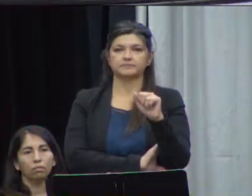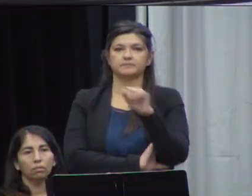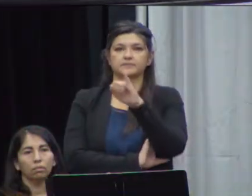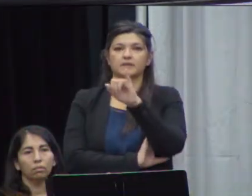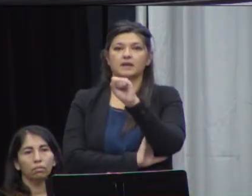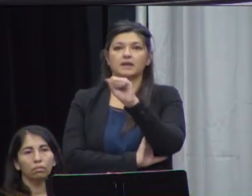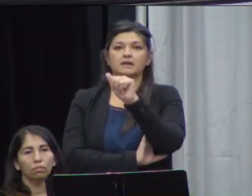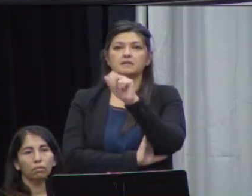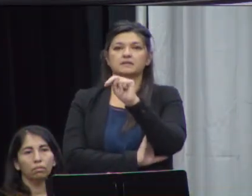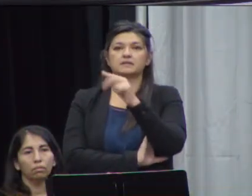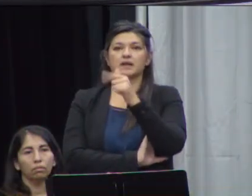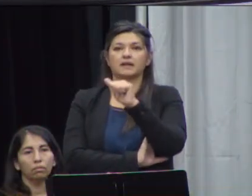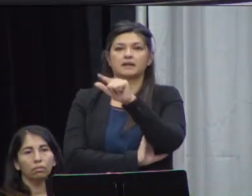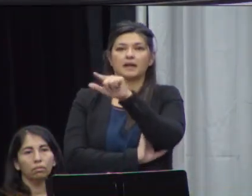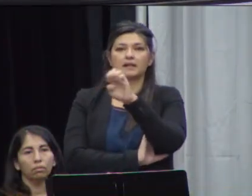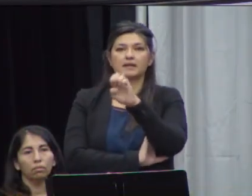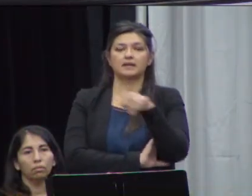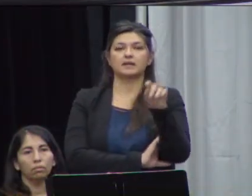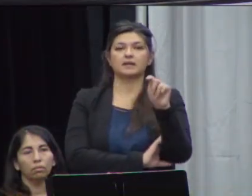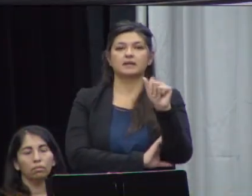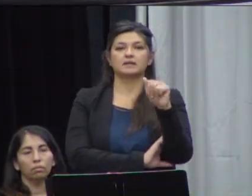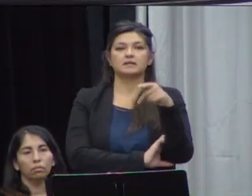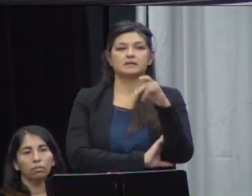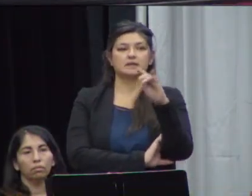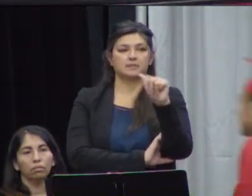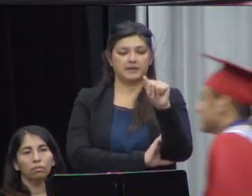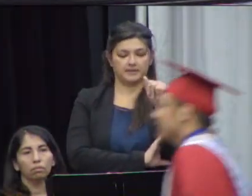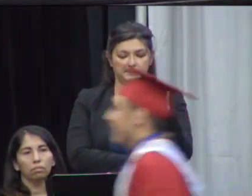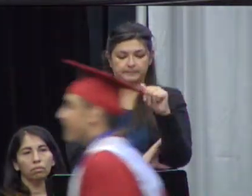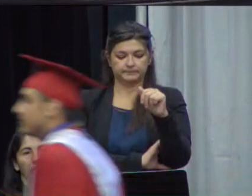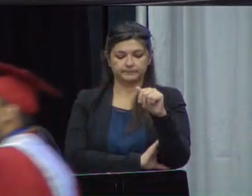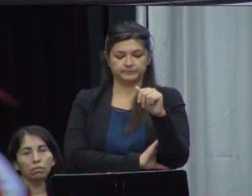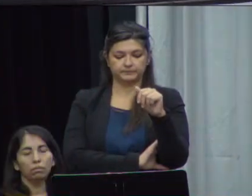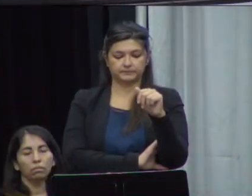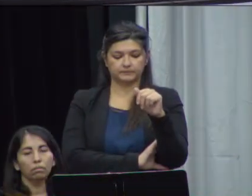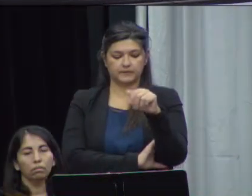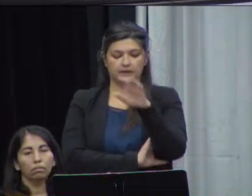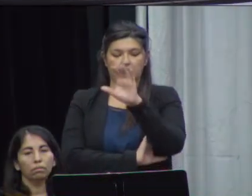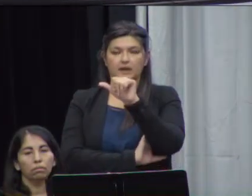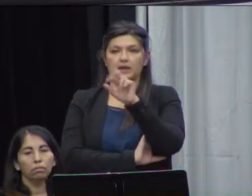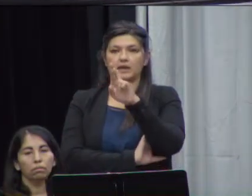Isangeli Tapia. (audience applauds) Aris Teller.